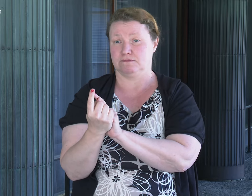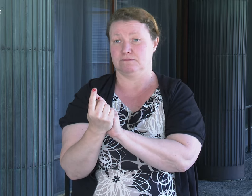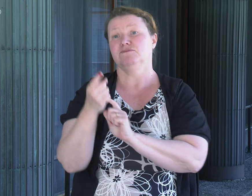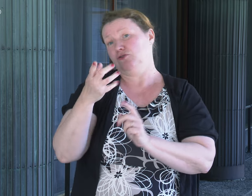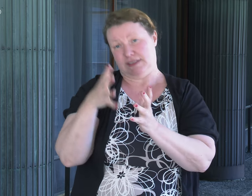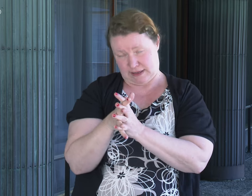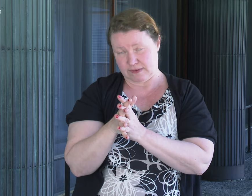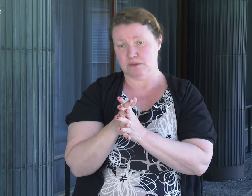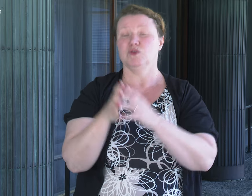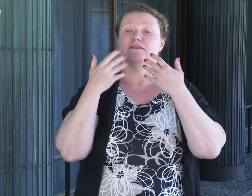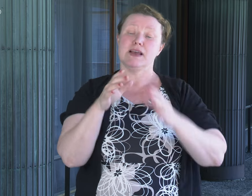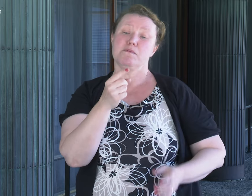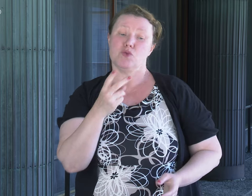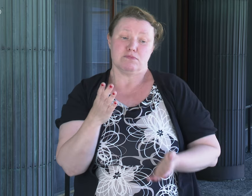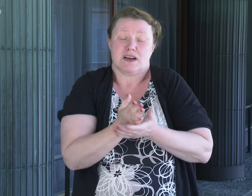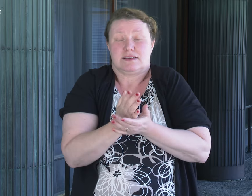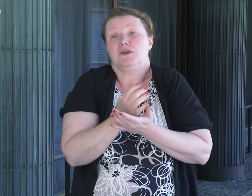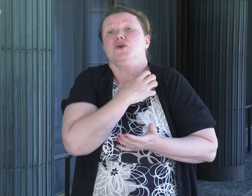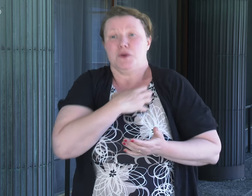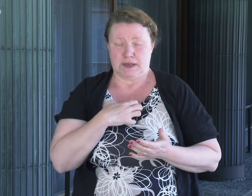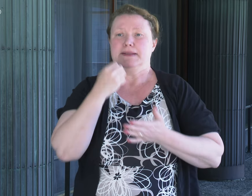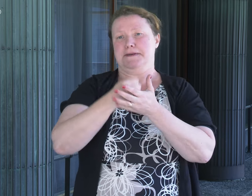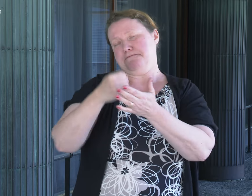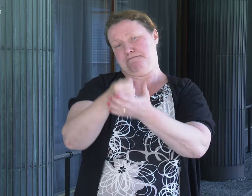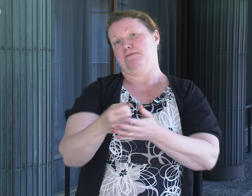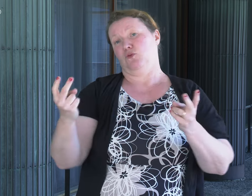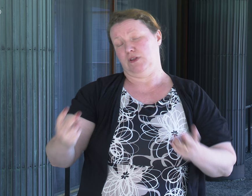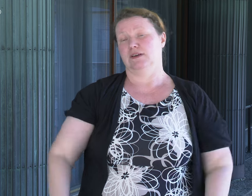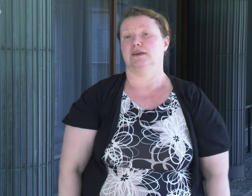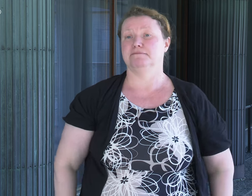Tämän lisäksi yritämme vaikuttaa asiaan muilla tavoin.